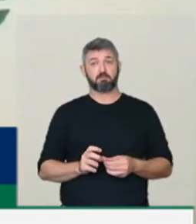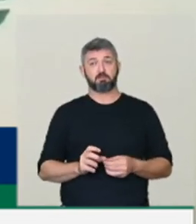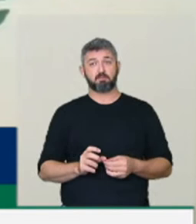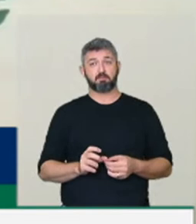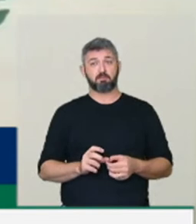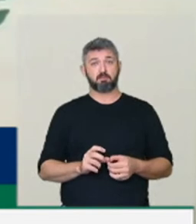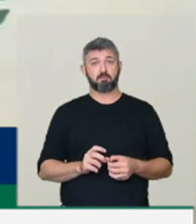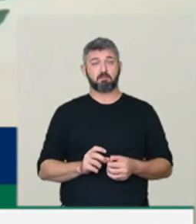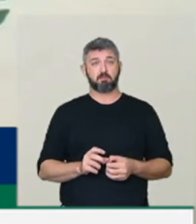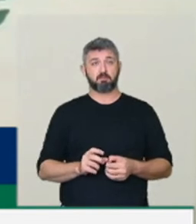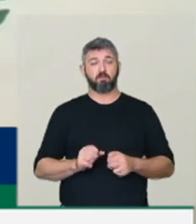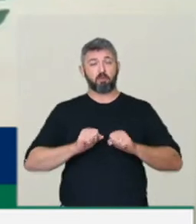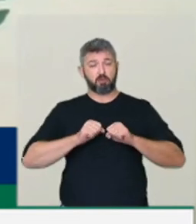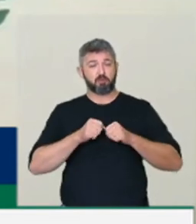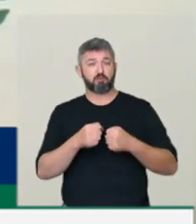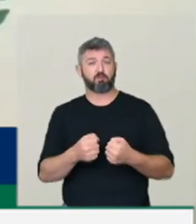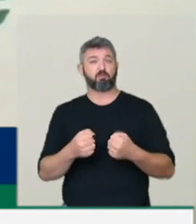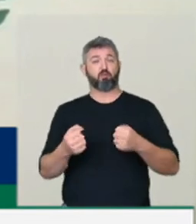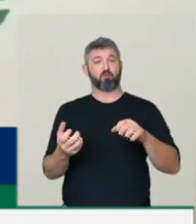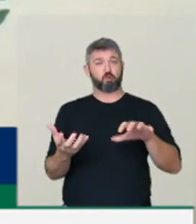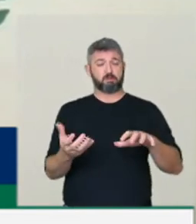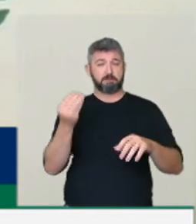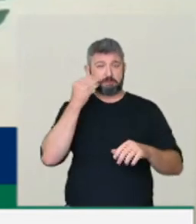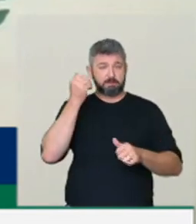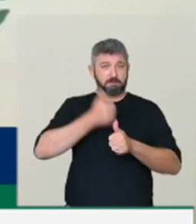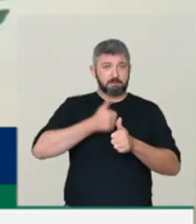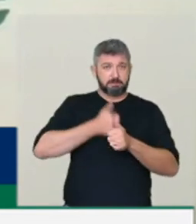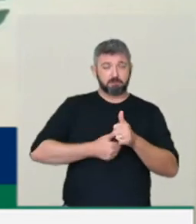PANDEMIA. NÓS TEMOS AÍ FEITO ESFORÇOS NO CONGRESSO NACIONAL, TANTO NA CÂMARA